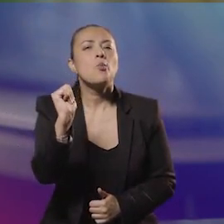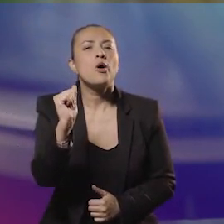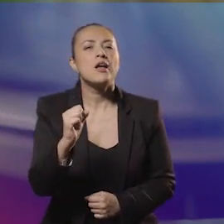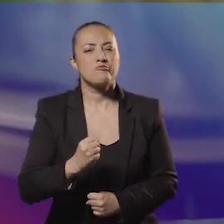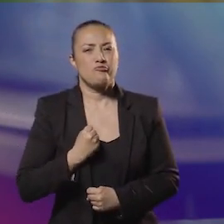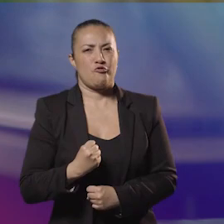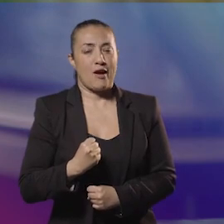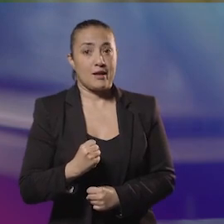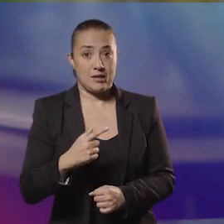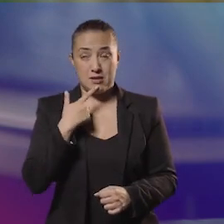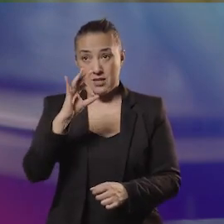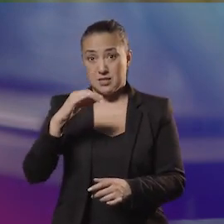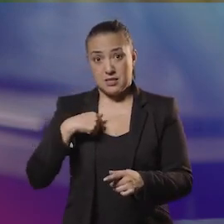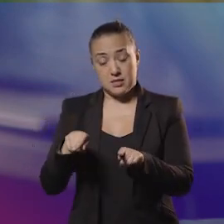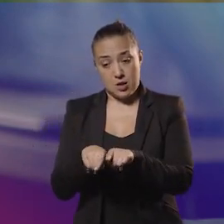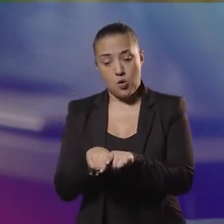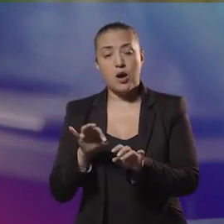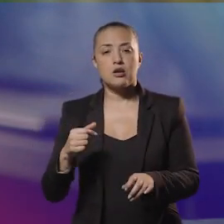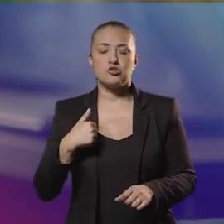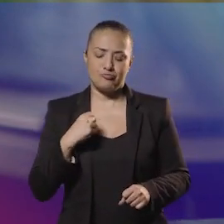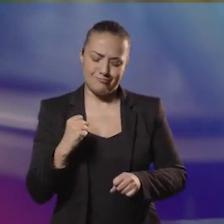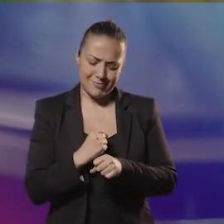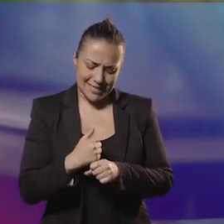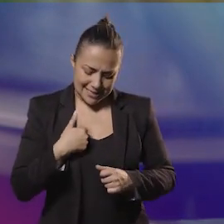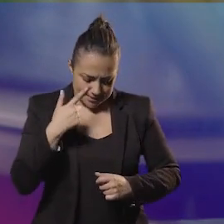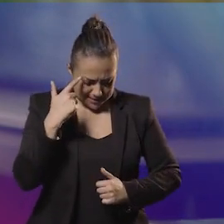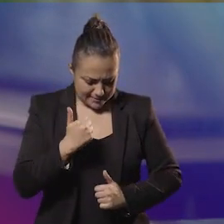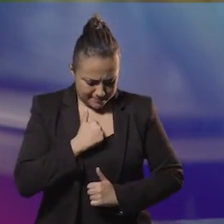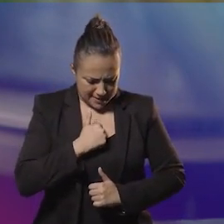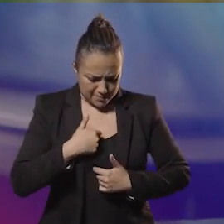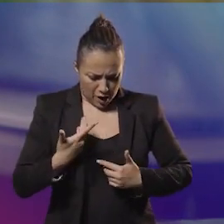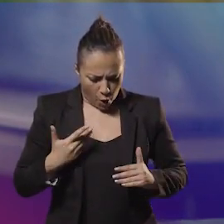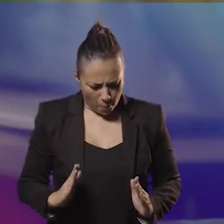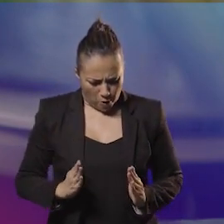Cuando yo trabajo para mi bienestar estoy trabajando por el bienestar